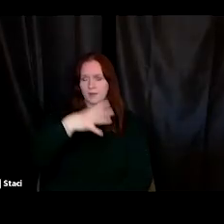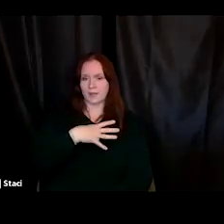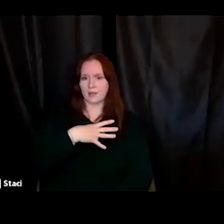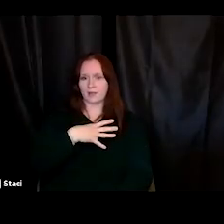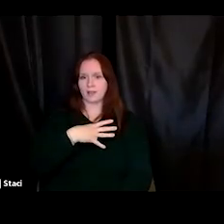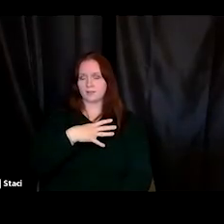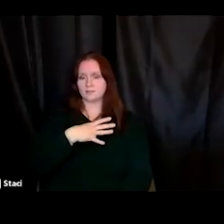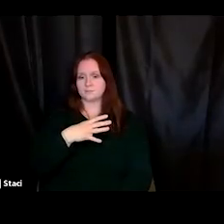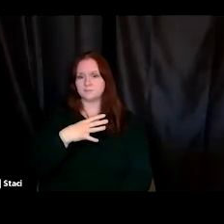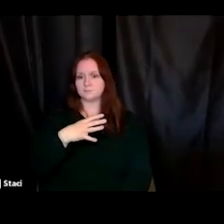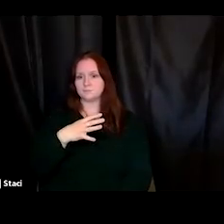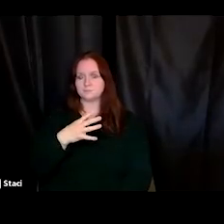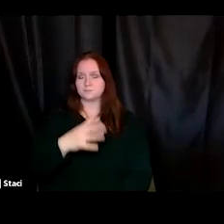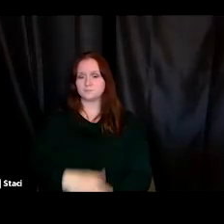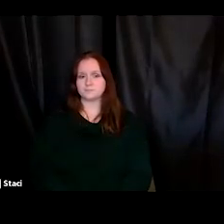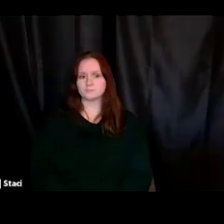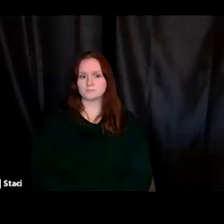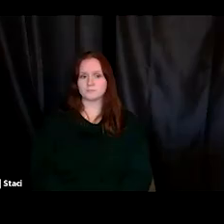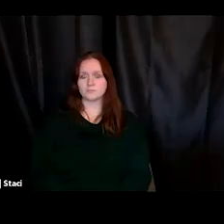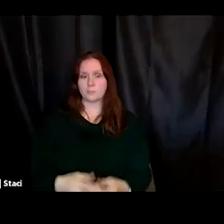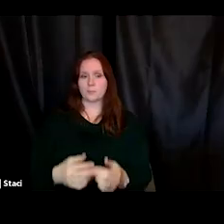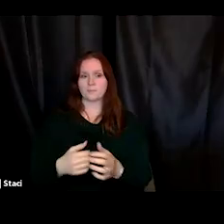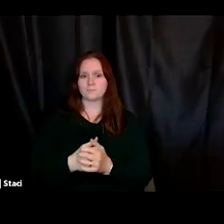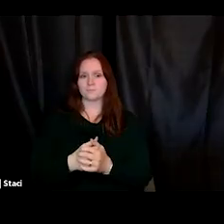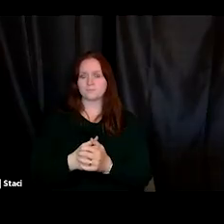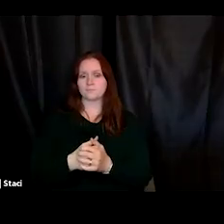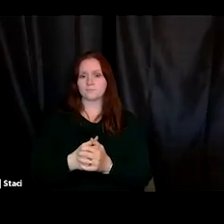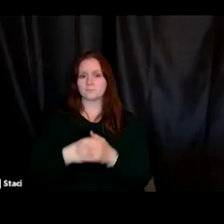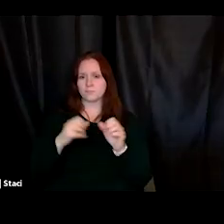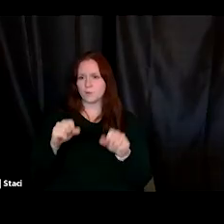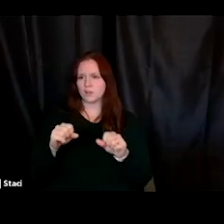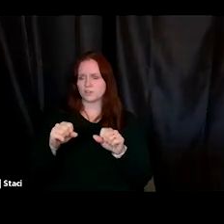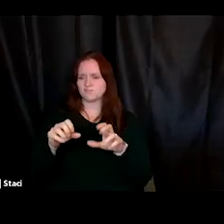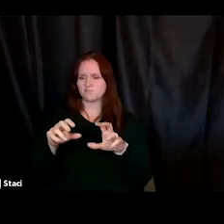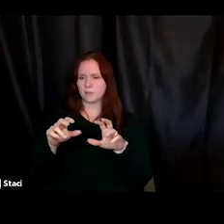También tenemos una pequeña ventana para clientes que son de la categoría dos de personas sin hogar,